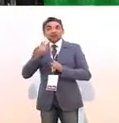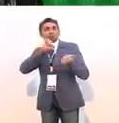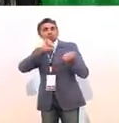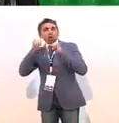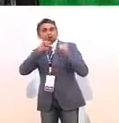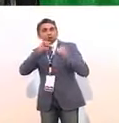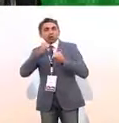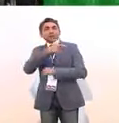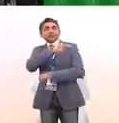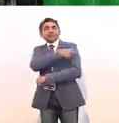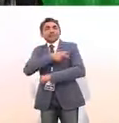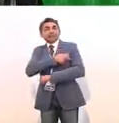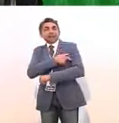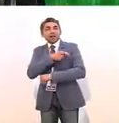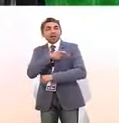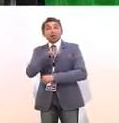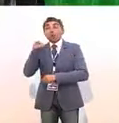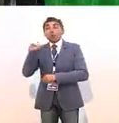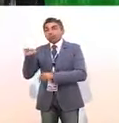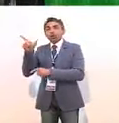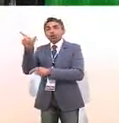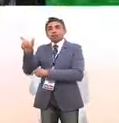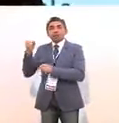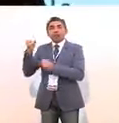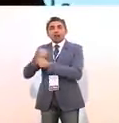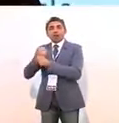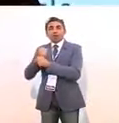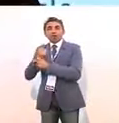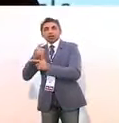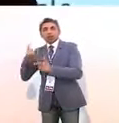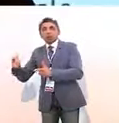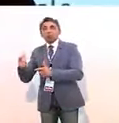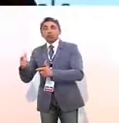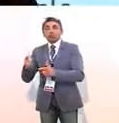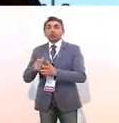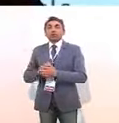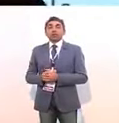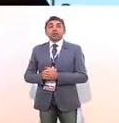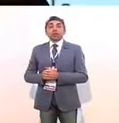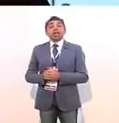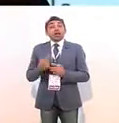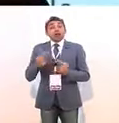a quel direttore “Questo lavora troppo” non rendendosi conto che la nostra scommessa